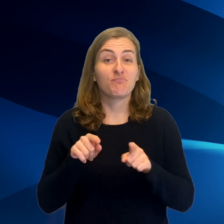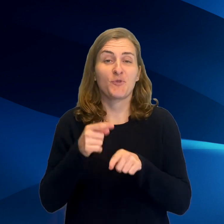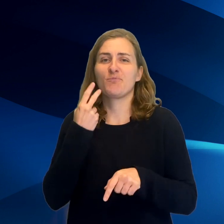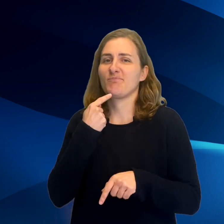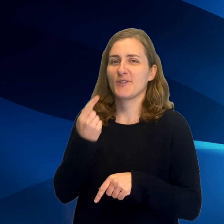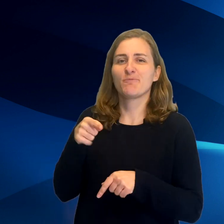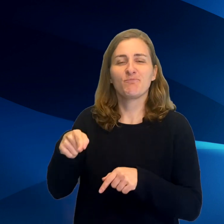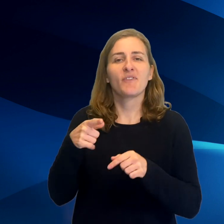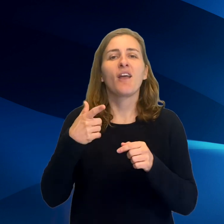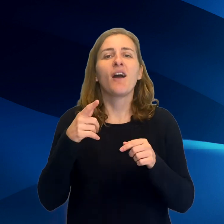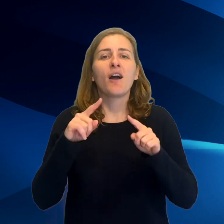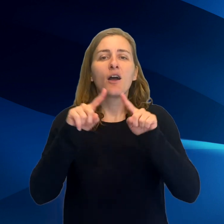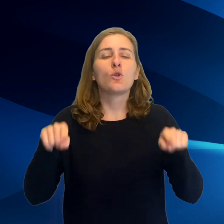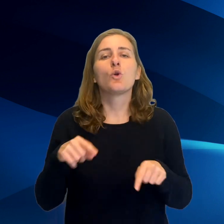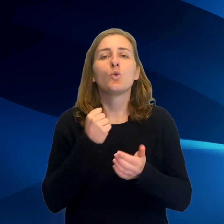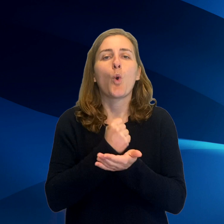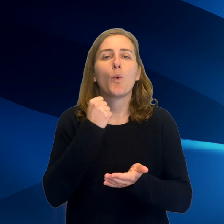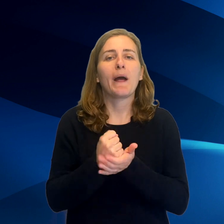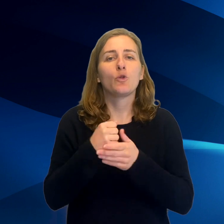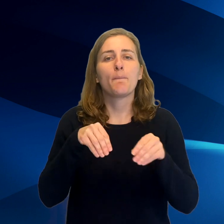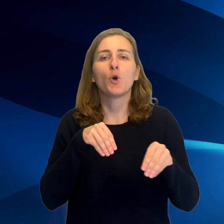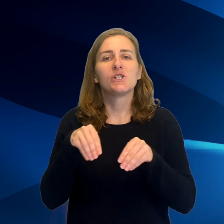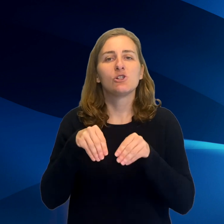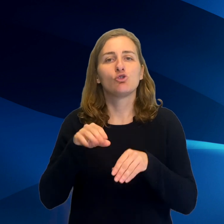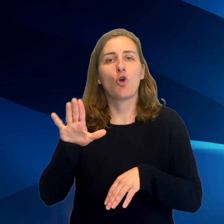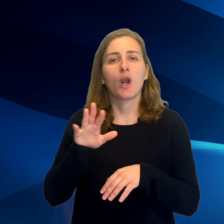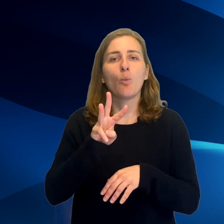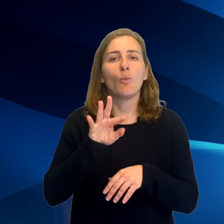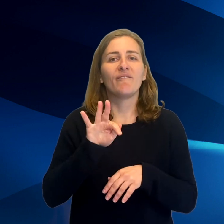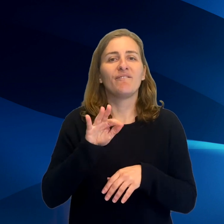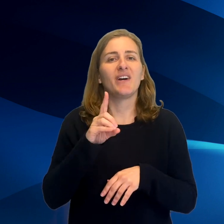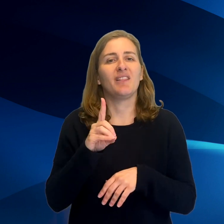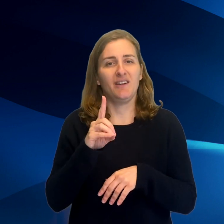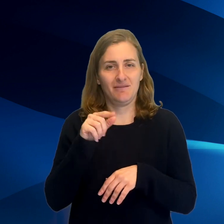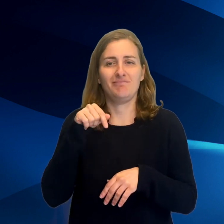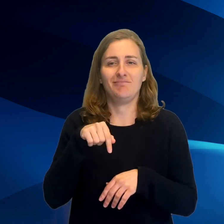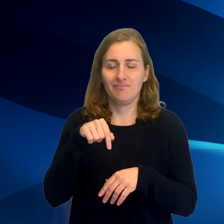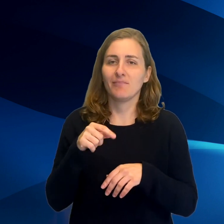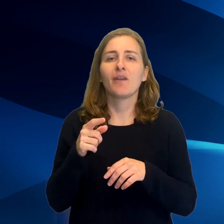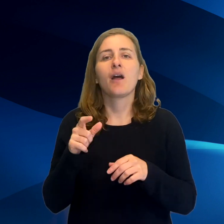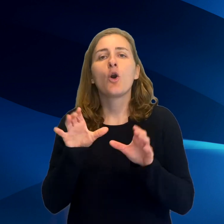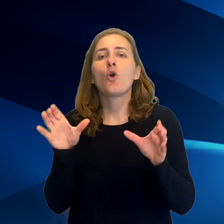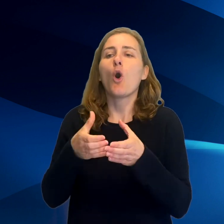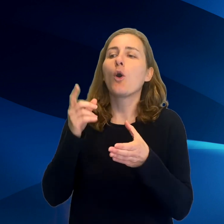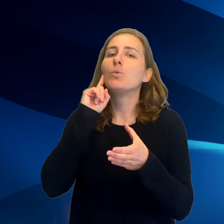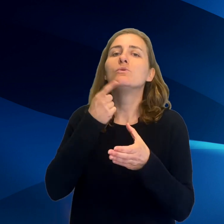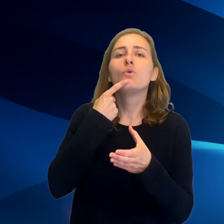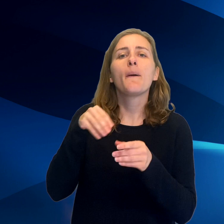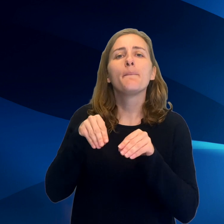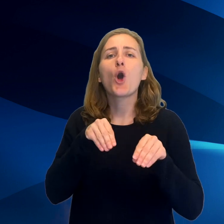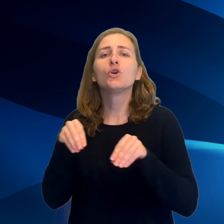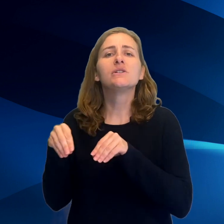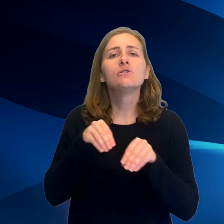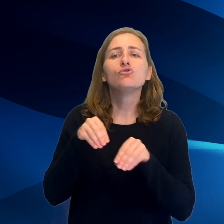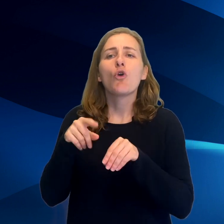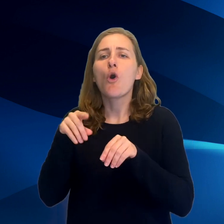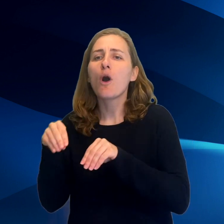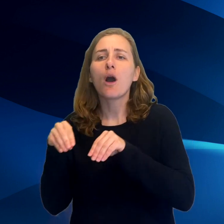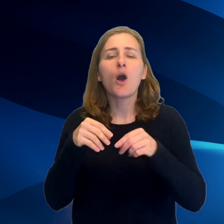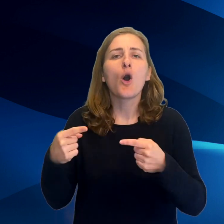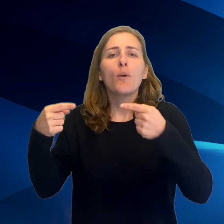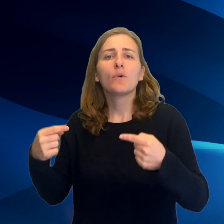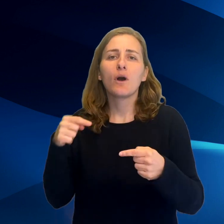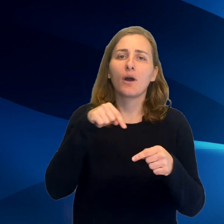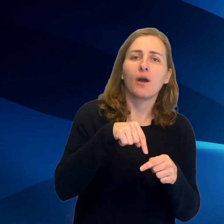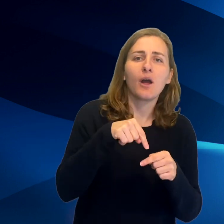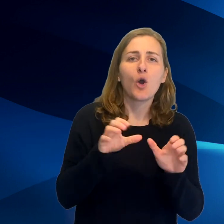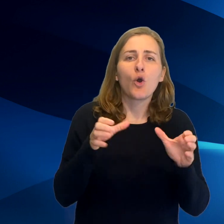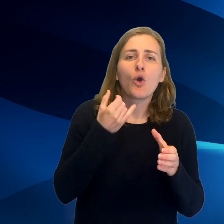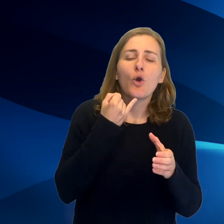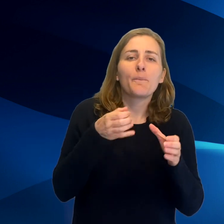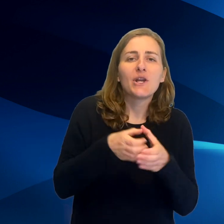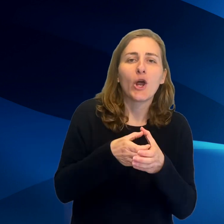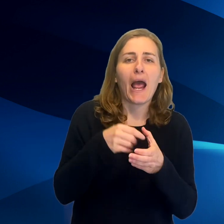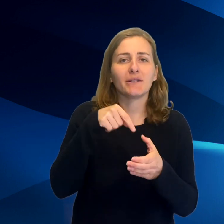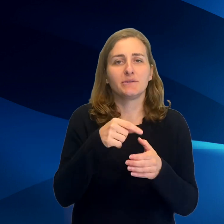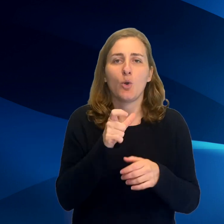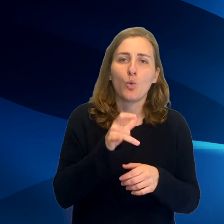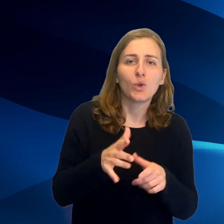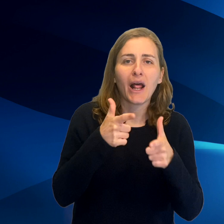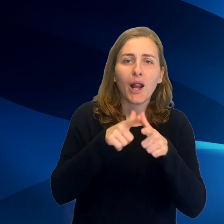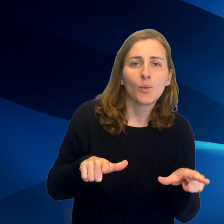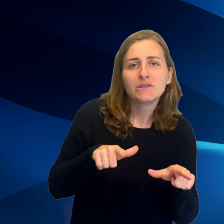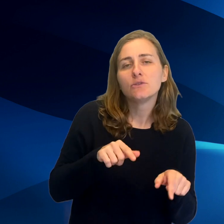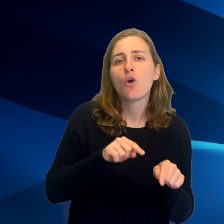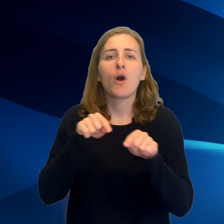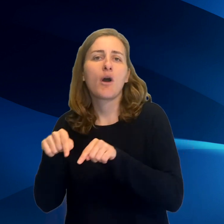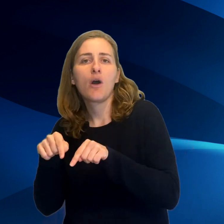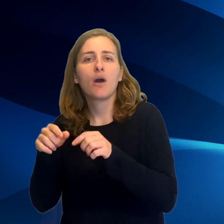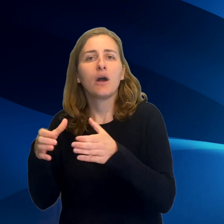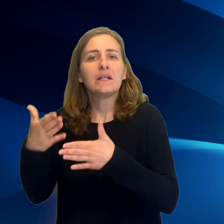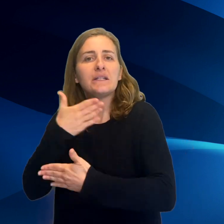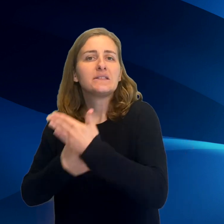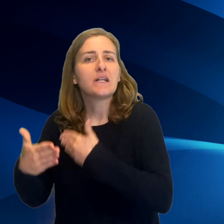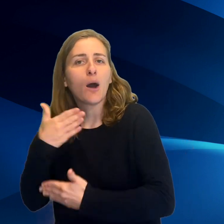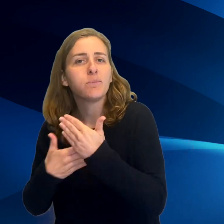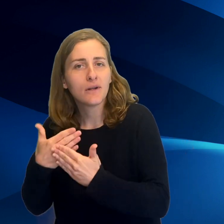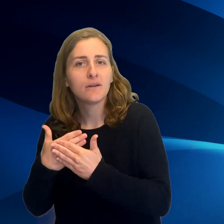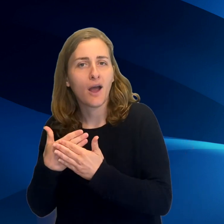Il documento di posizione della WFD "Il posto delle Comunità Sorde all’interno dell’opposizione tra i costrutti di disabilità e minoranza culturale e linguistica"